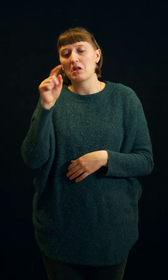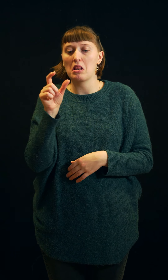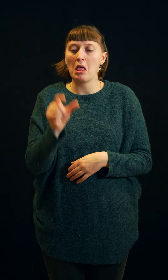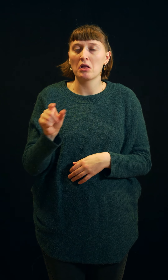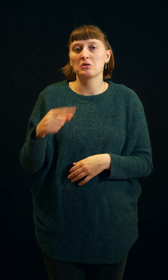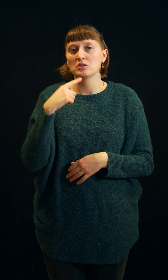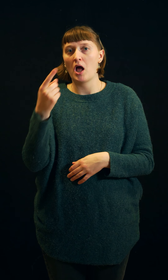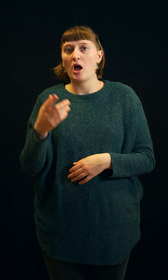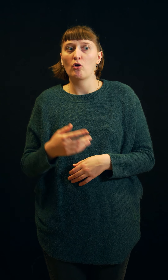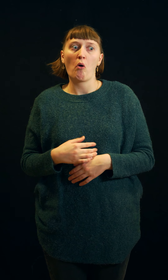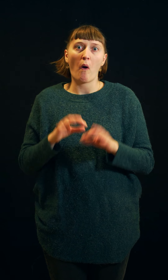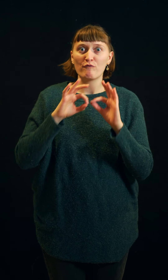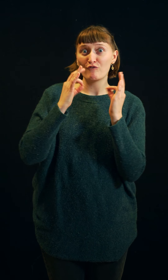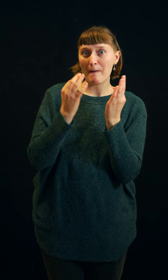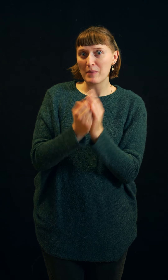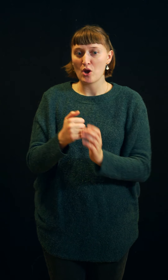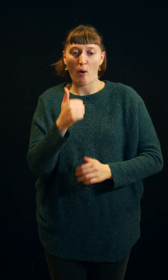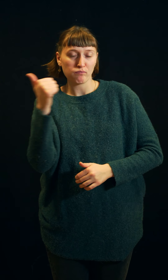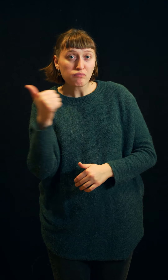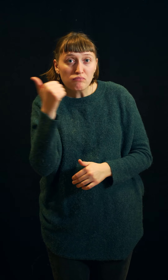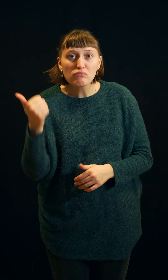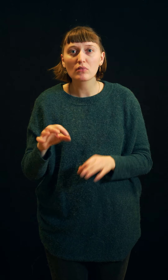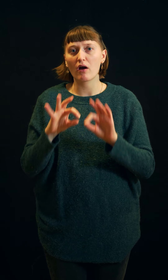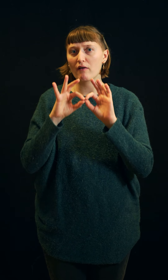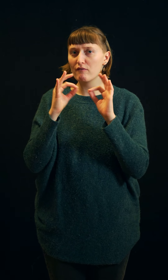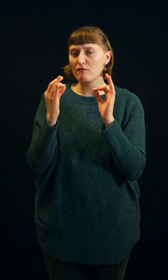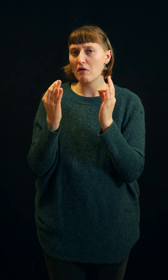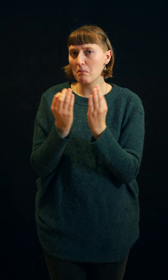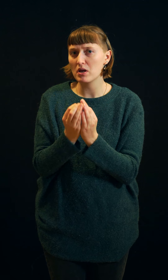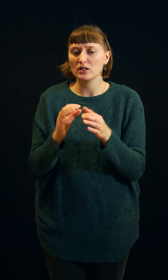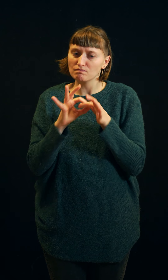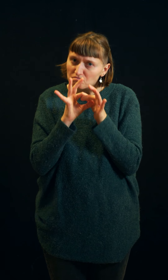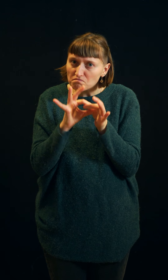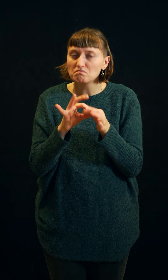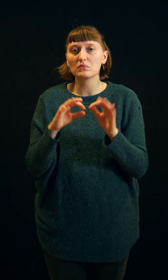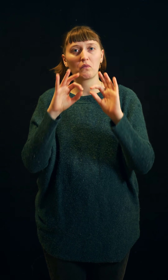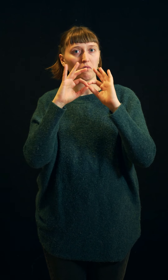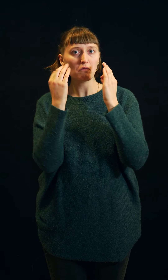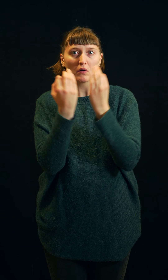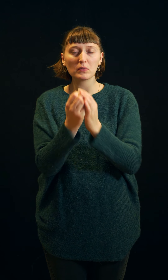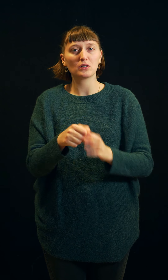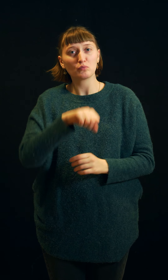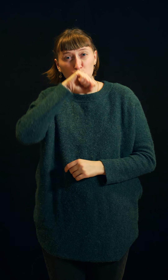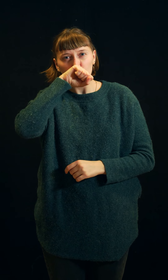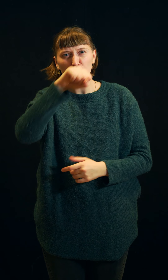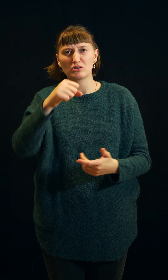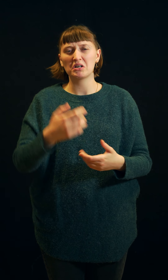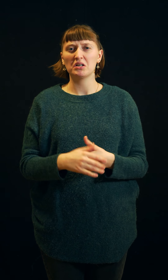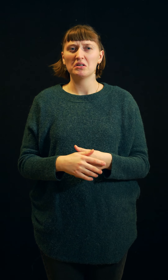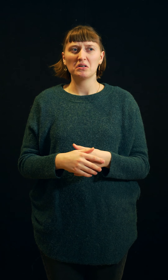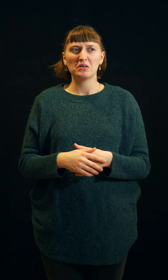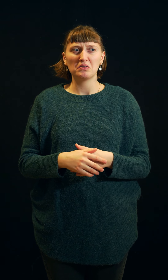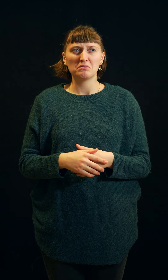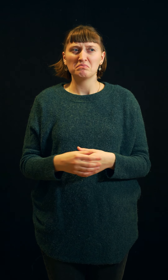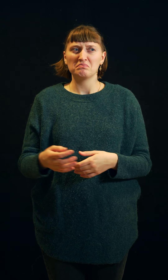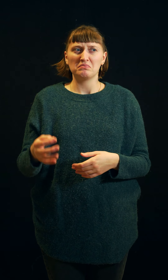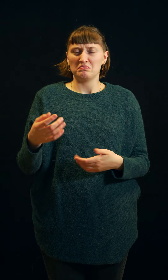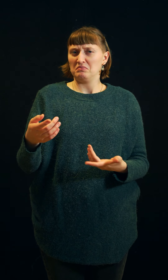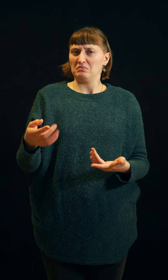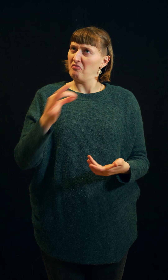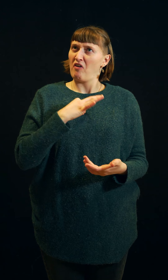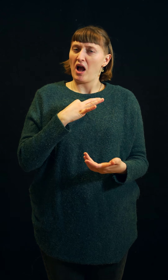Immer wenn ich Menschen so über Familie reden höre,